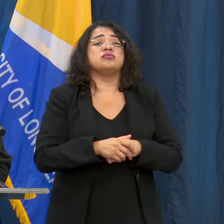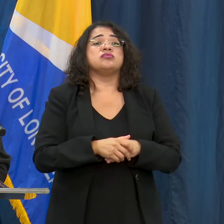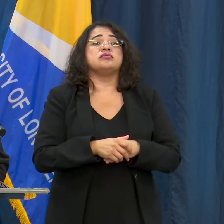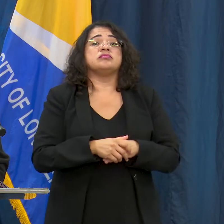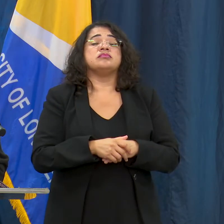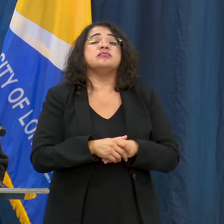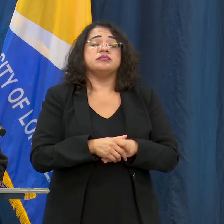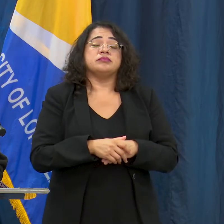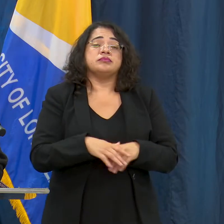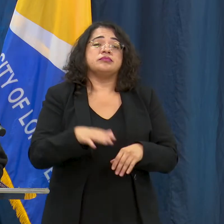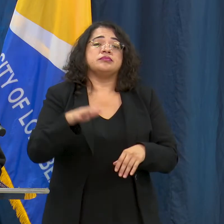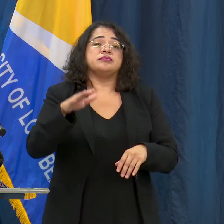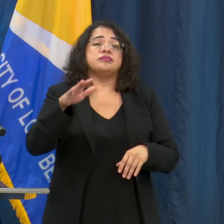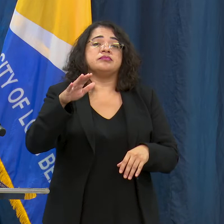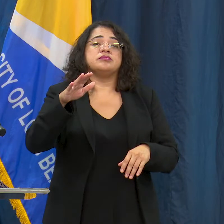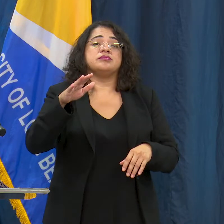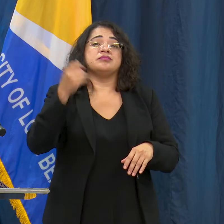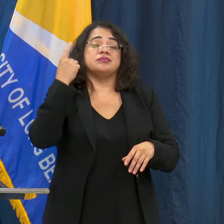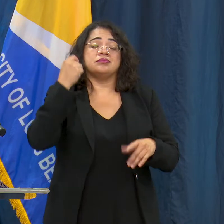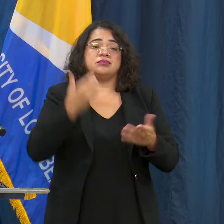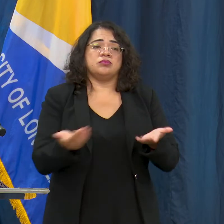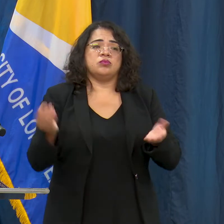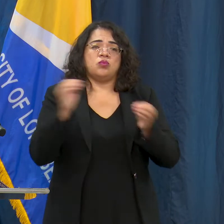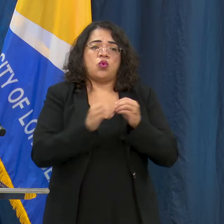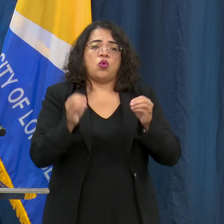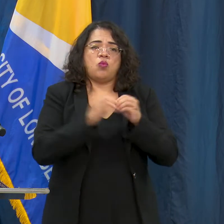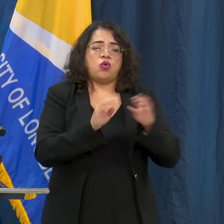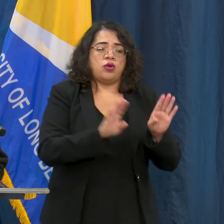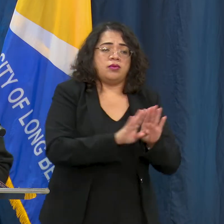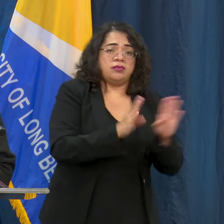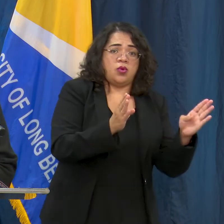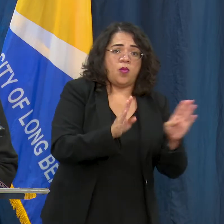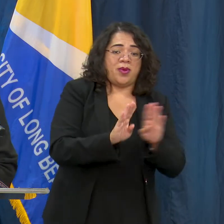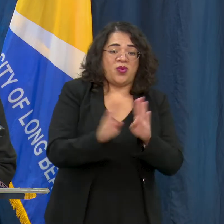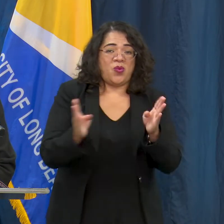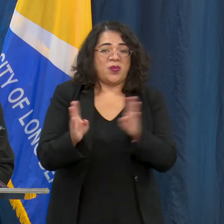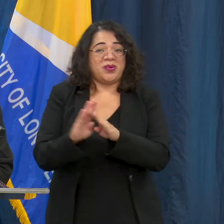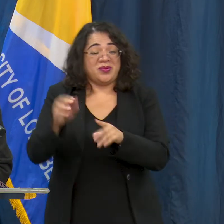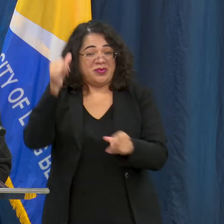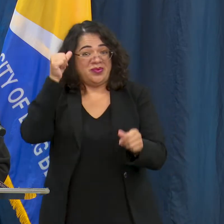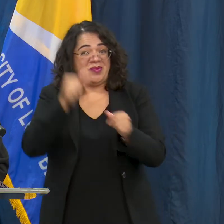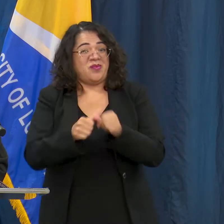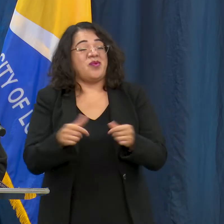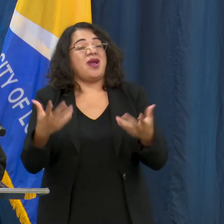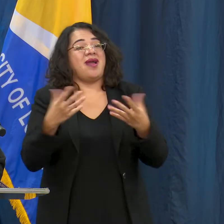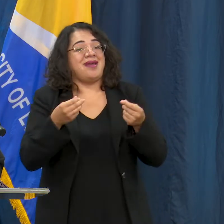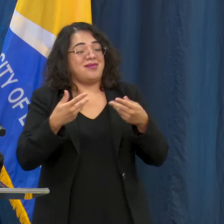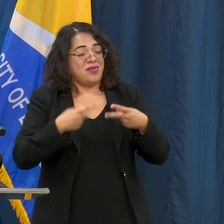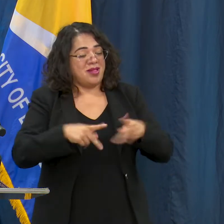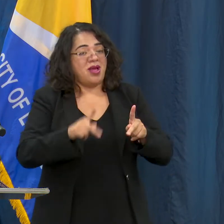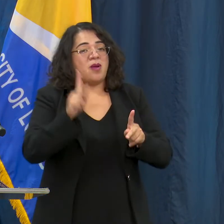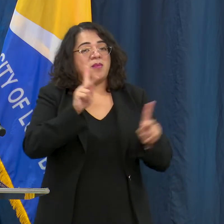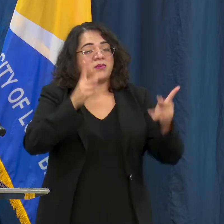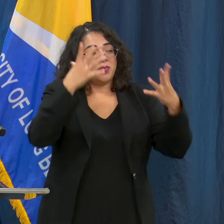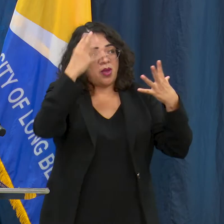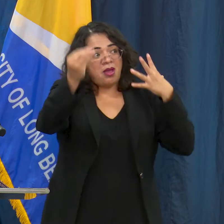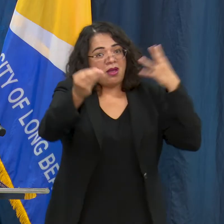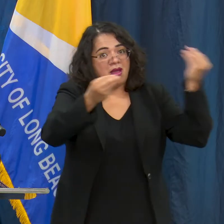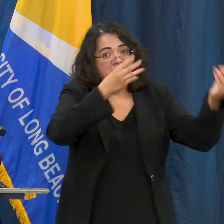midi de que continúa Mo's reverie endo mess nuestra con Omiya y / meaty n Domas actividad days Lisa Ramos laaser a Mosin